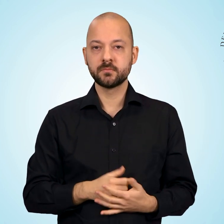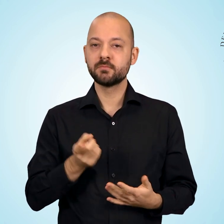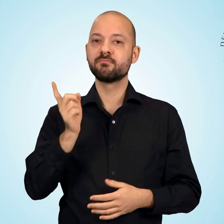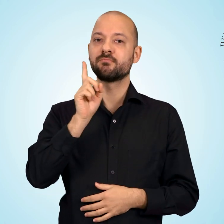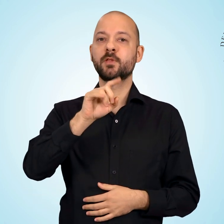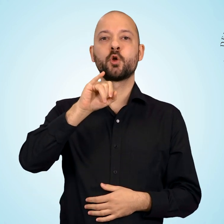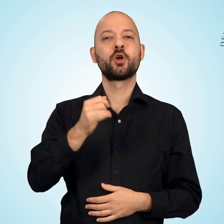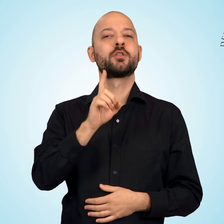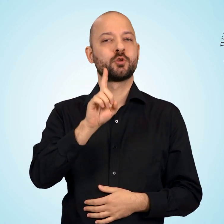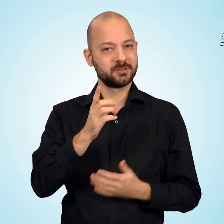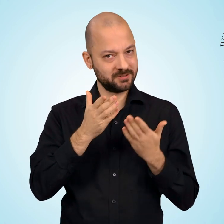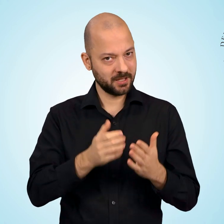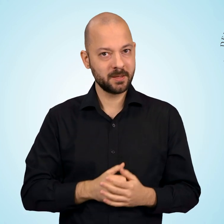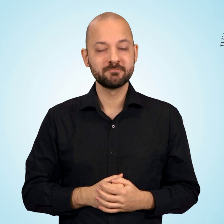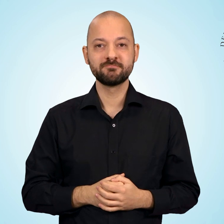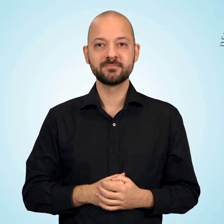Jürgen Dusel,